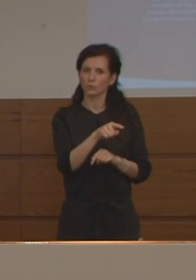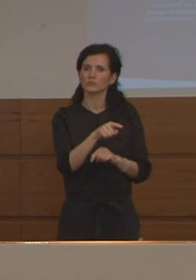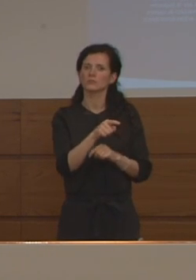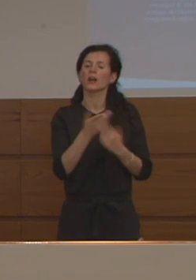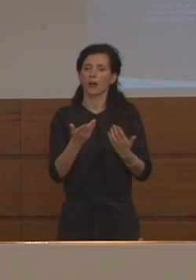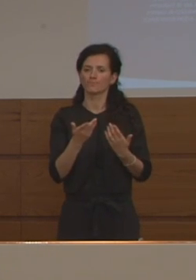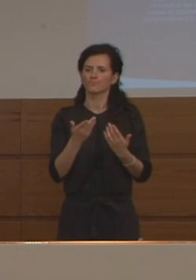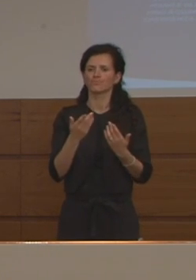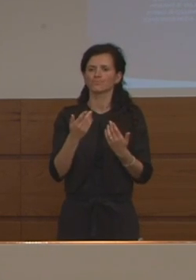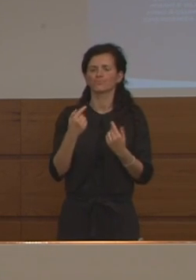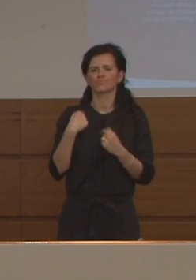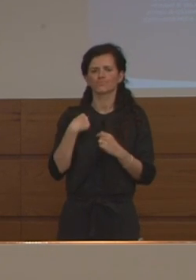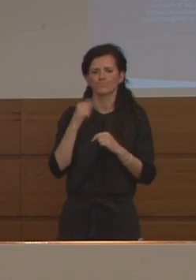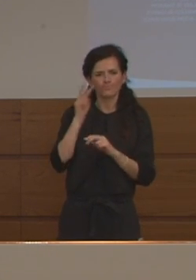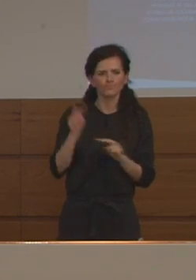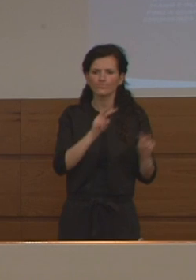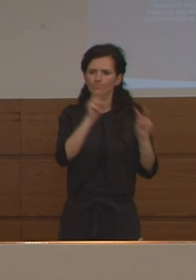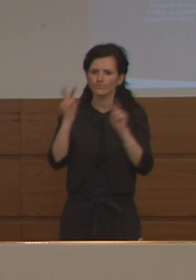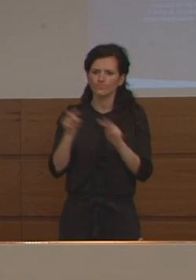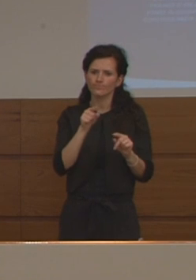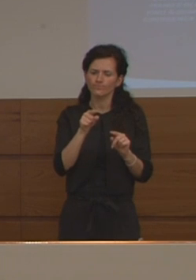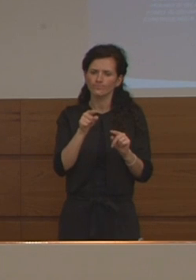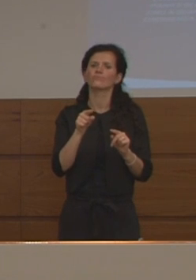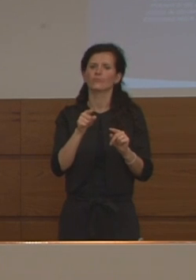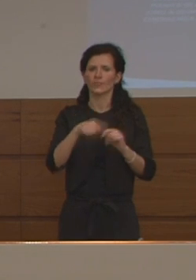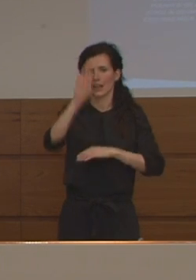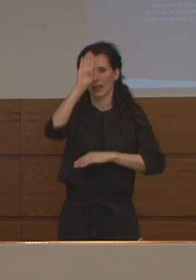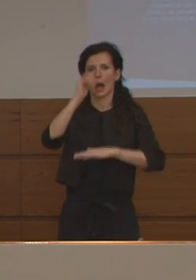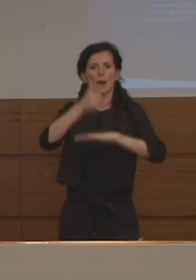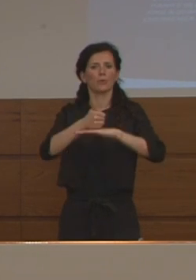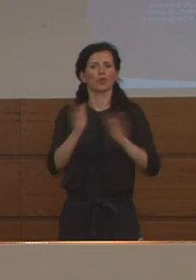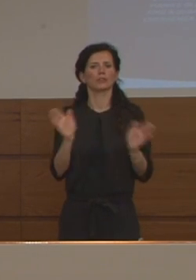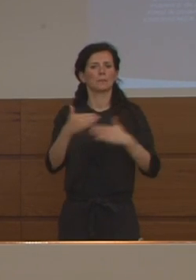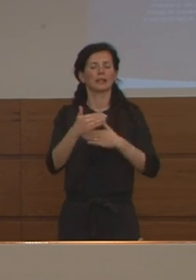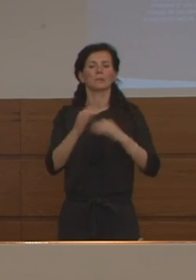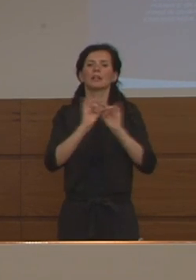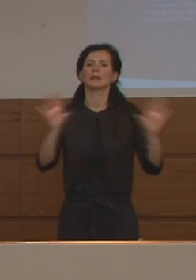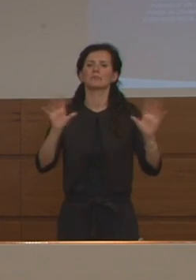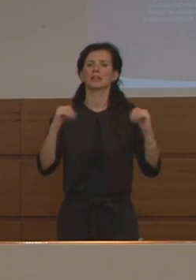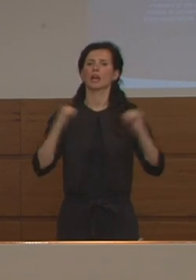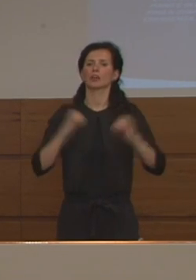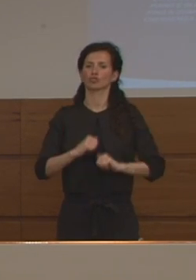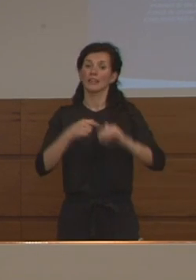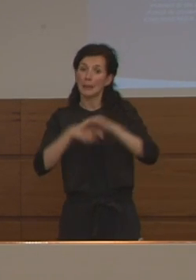individuato il Capo Dipartimento delle Libertà Civili e dell'Immigrazione del